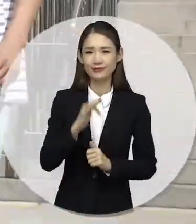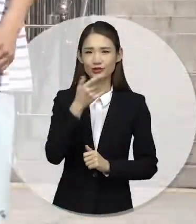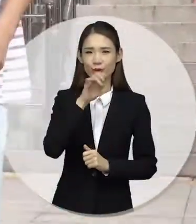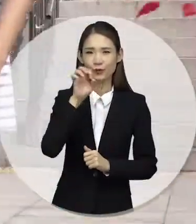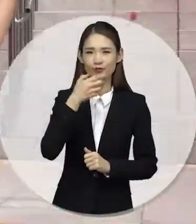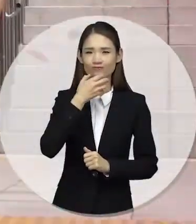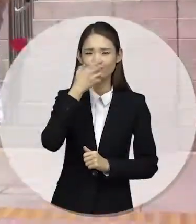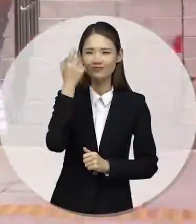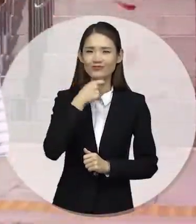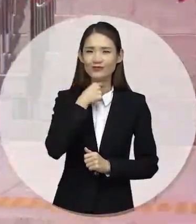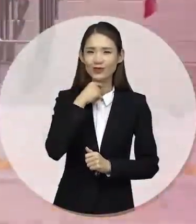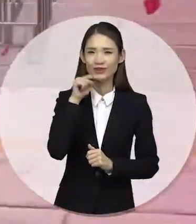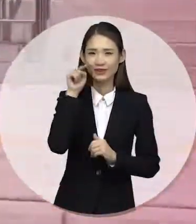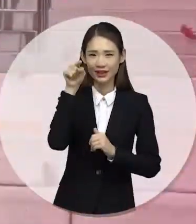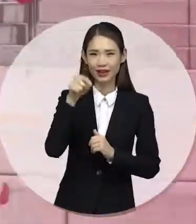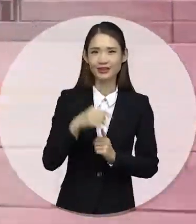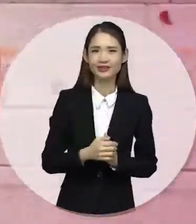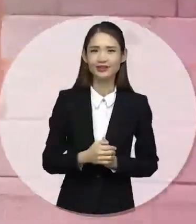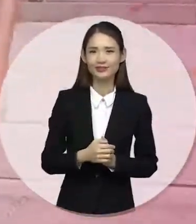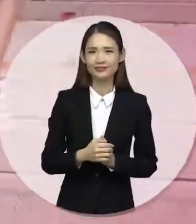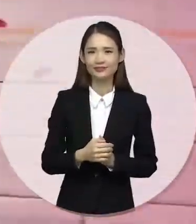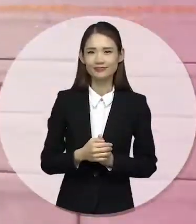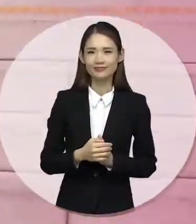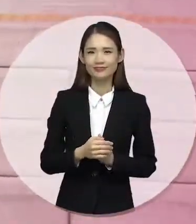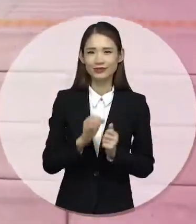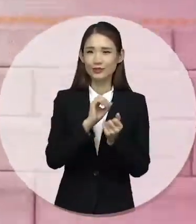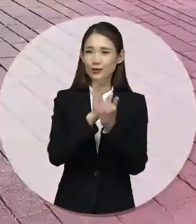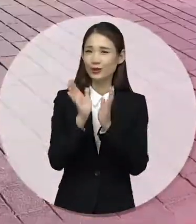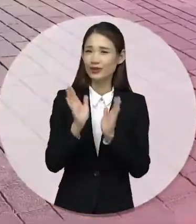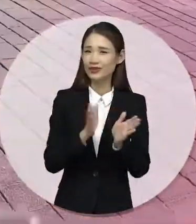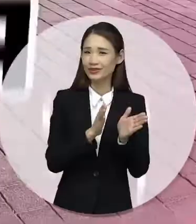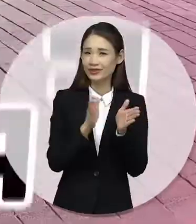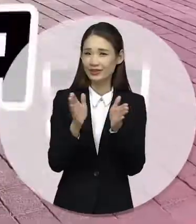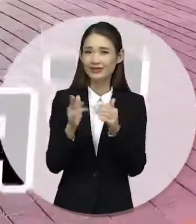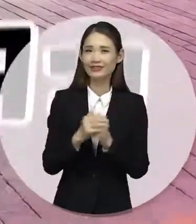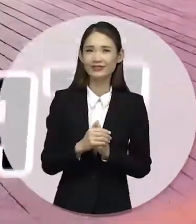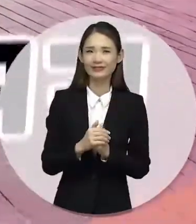김한솔 : 어. 로망으로 가는 길. 지금 나의 꽃길이야.